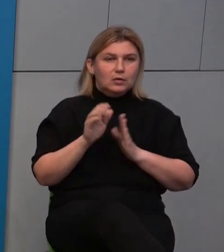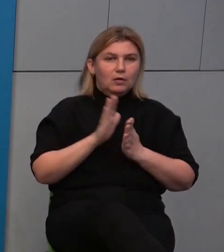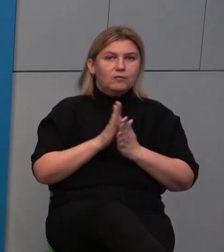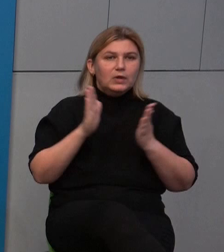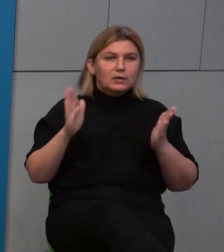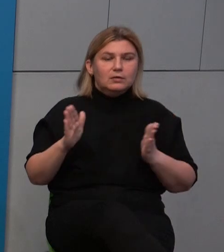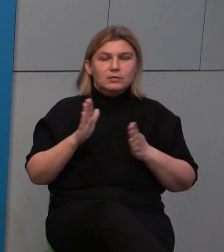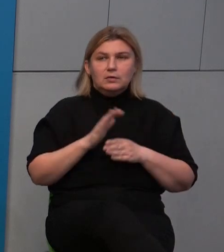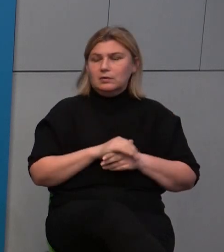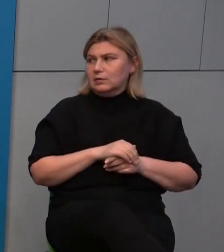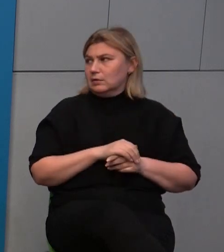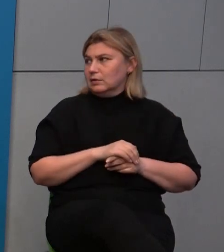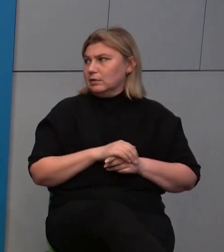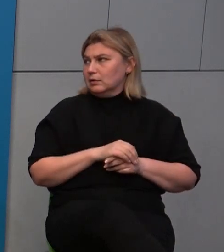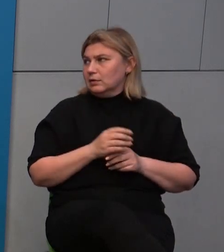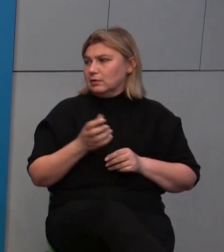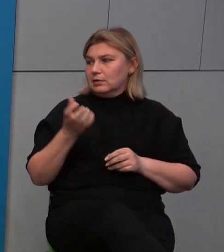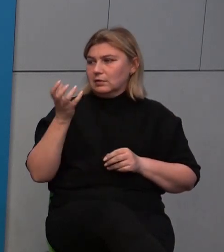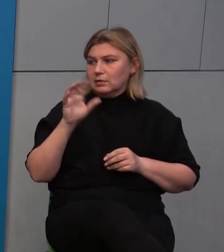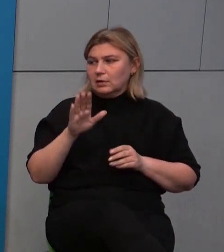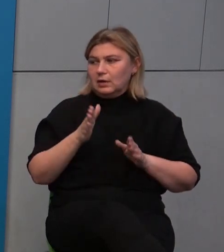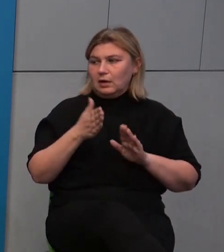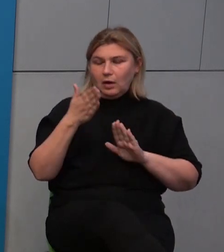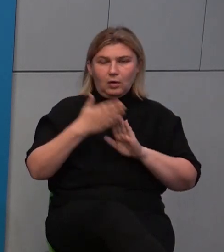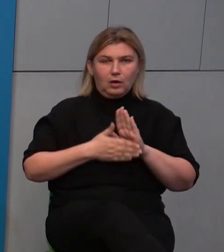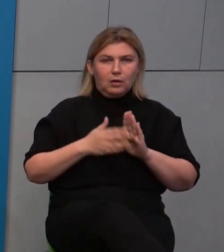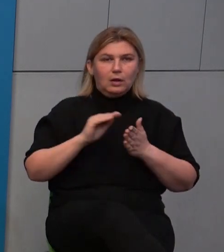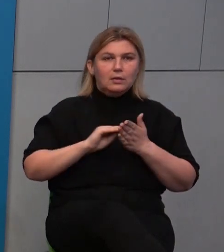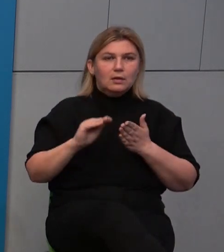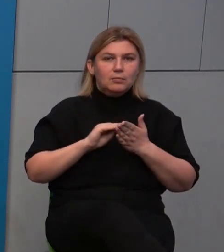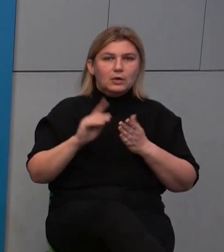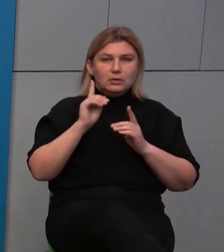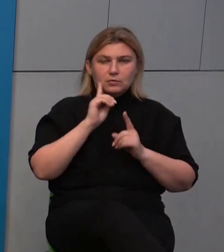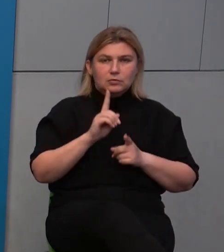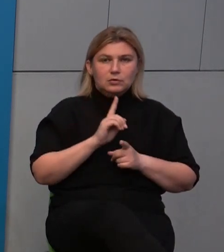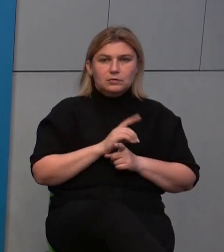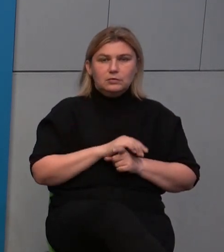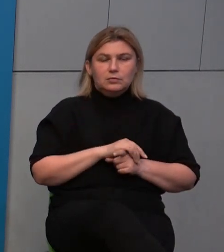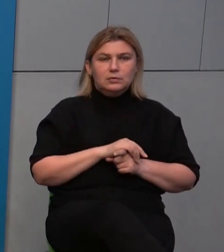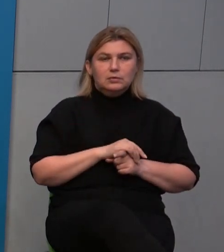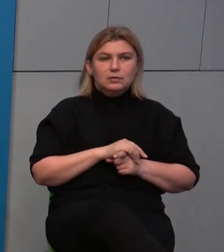i że wydawnictwo go umieści na okładce. Ale on do mnie napisał rzeczywiście, że przeczytał tę książkę